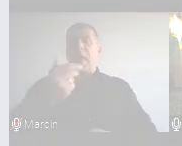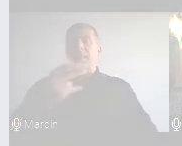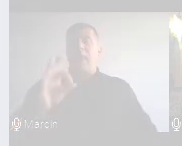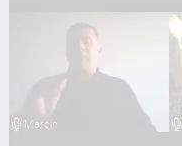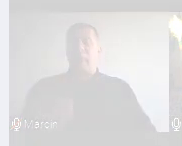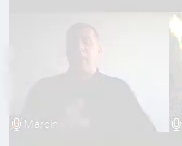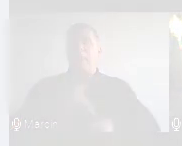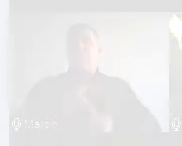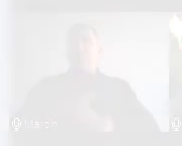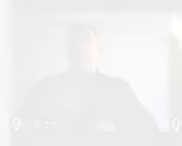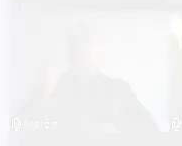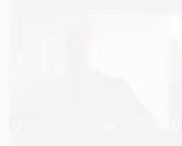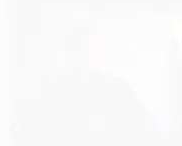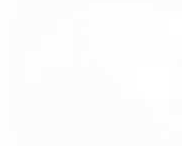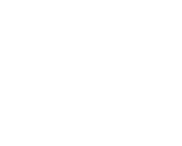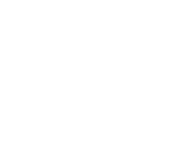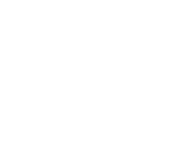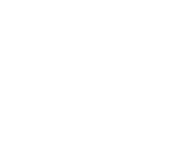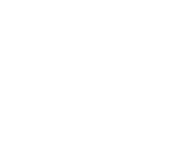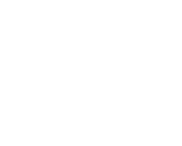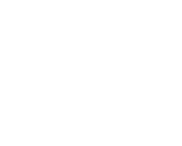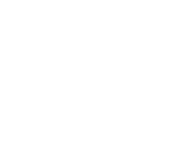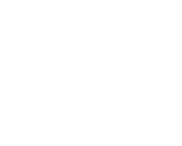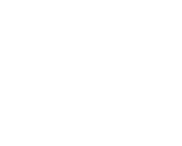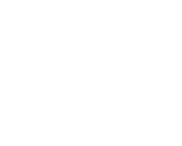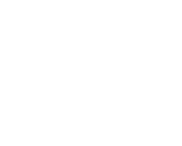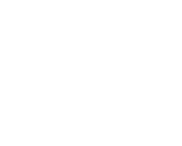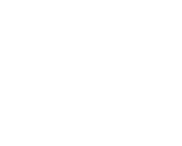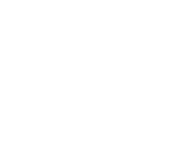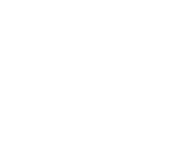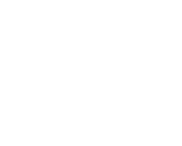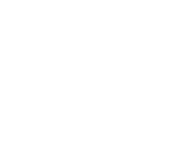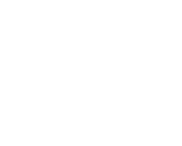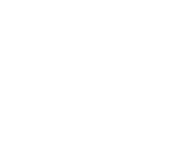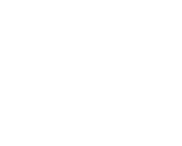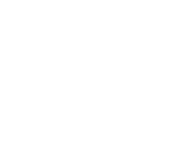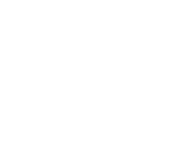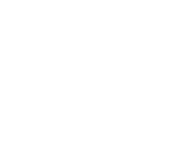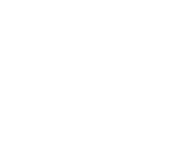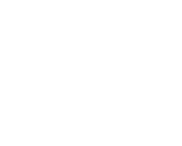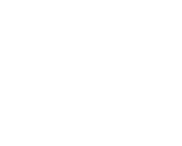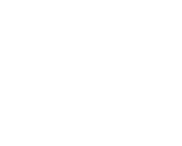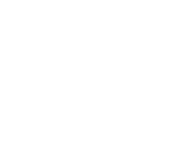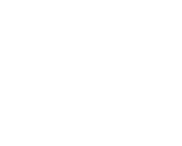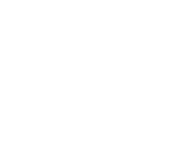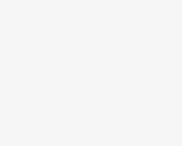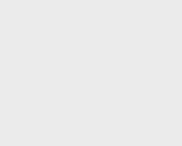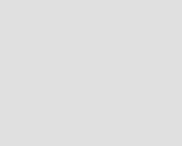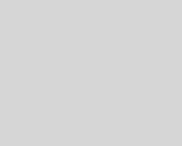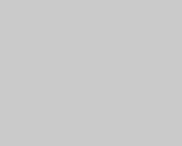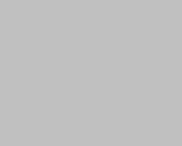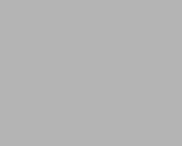którą moja koleżanka wrzuciła do czatu i przypięła na górze. Proszę o wypełnienie tej ankiety.